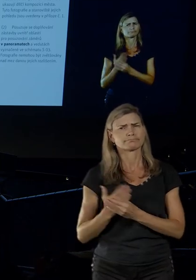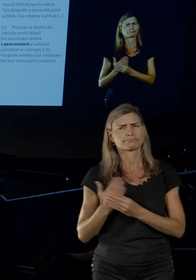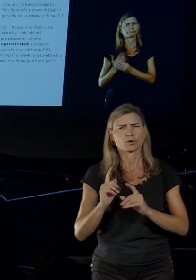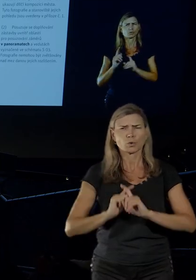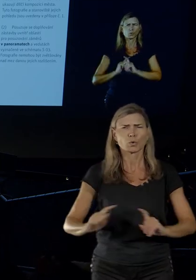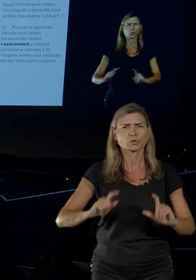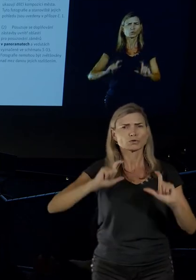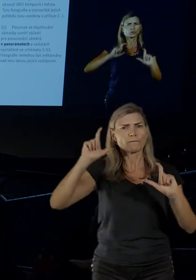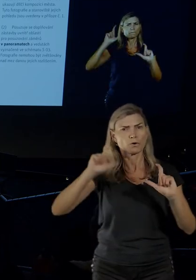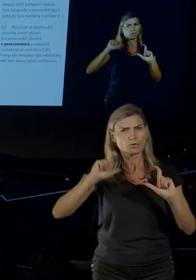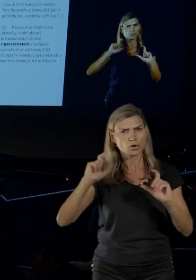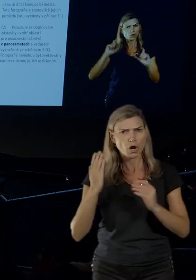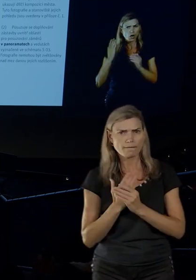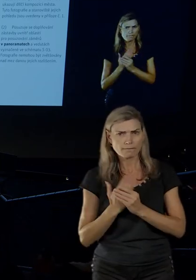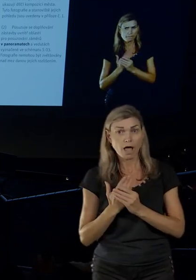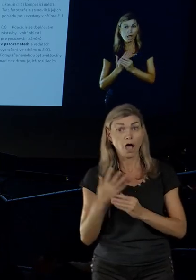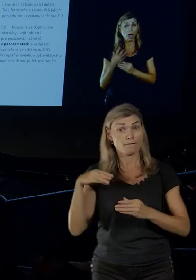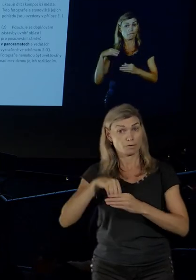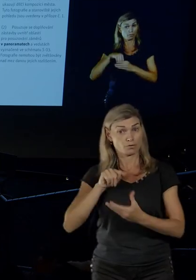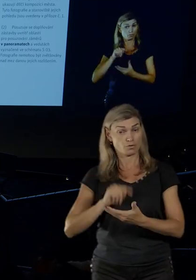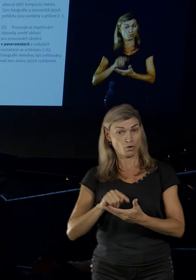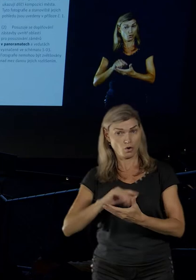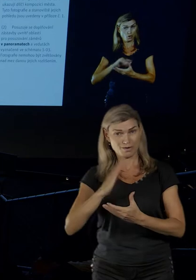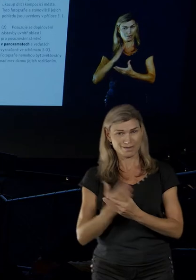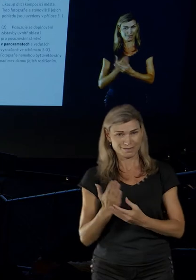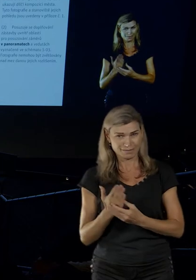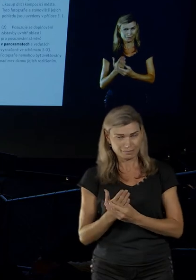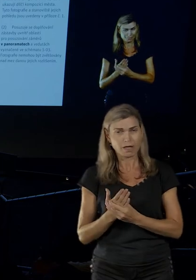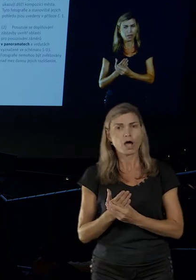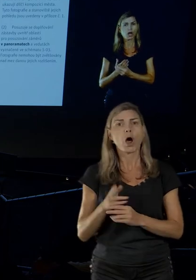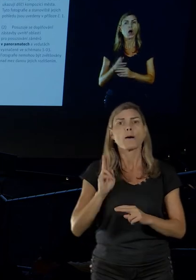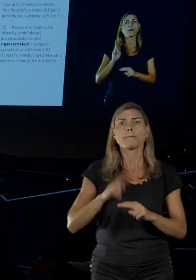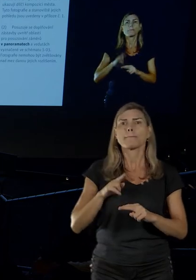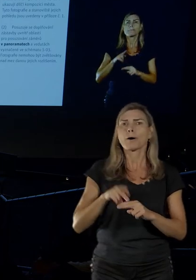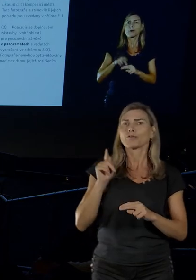do kterých předpokládáme, že ty posuzované záměry budou zakreslovány.